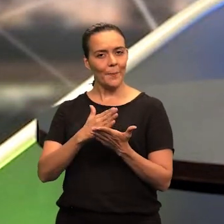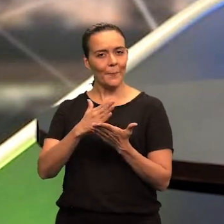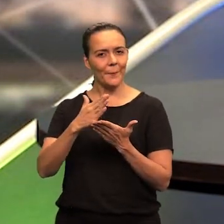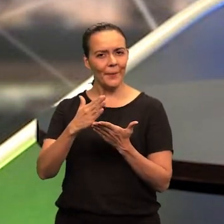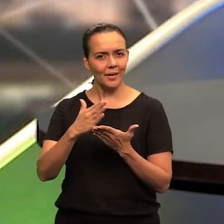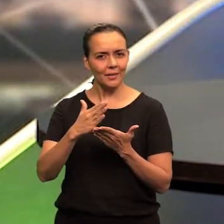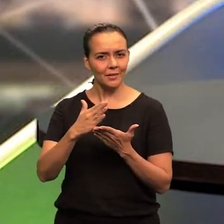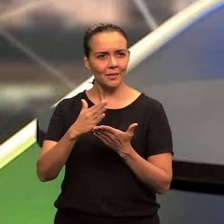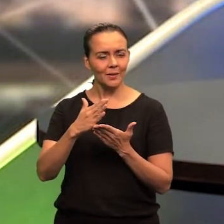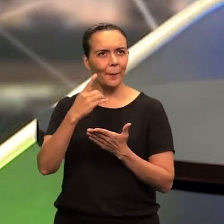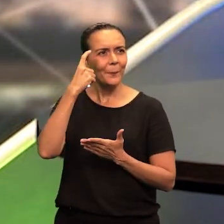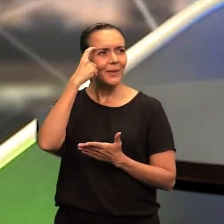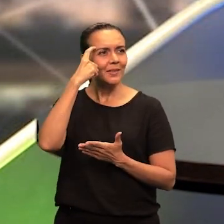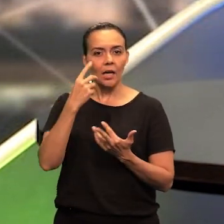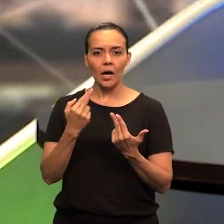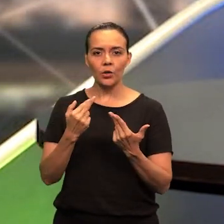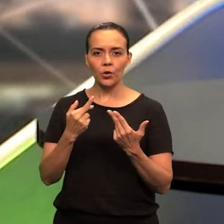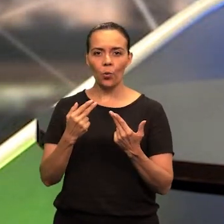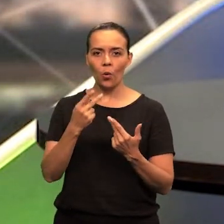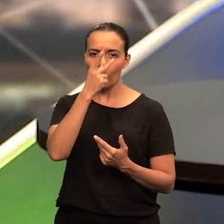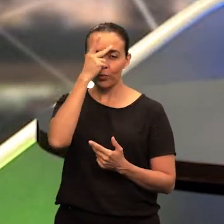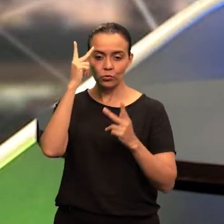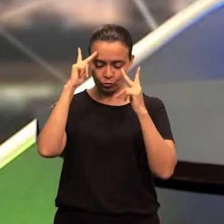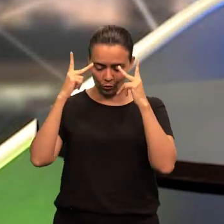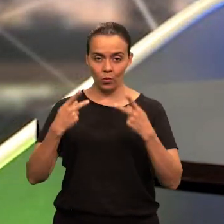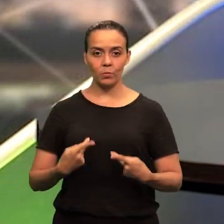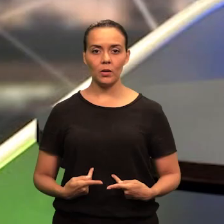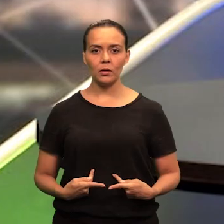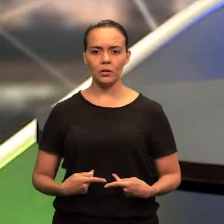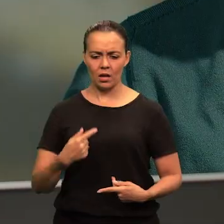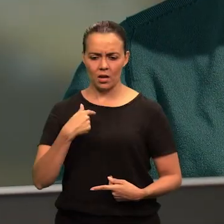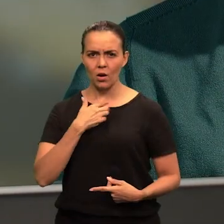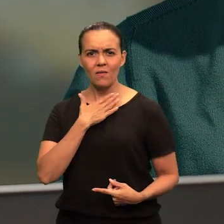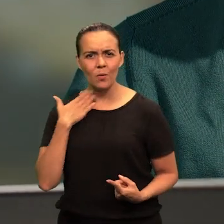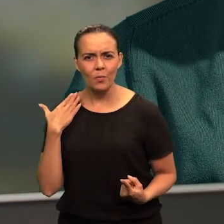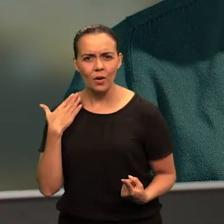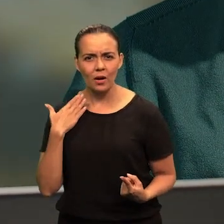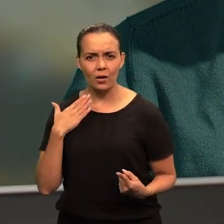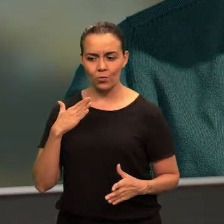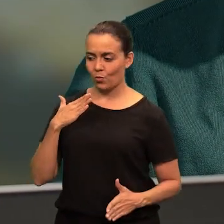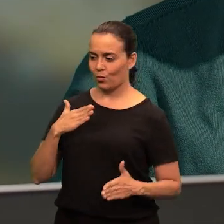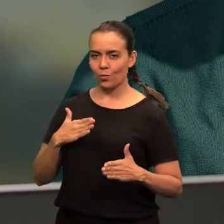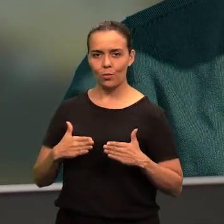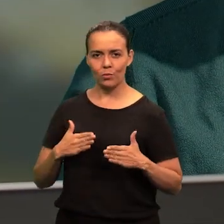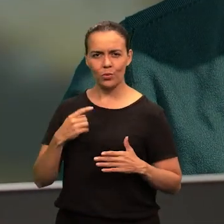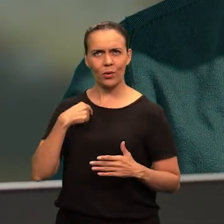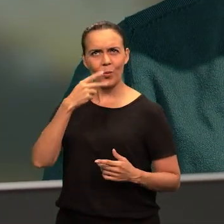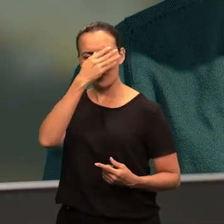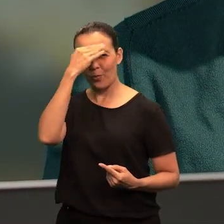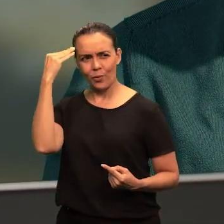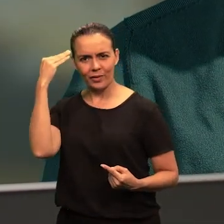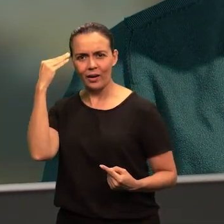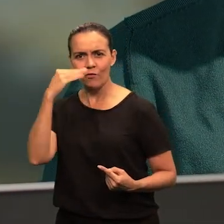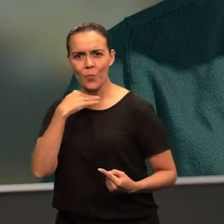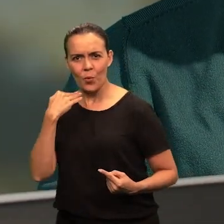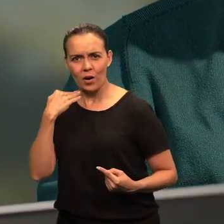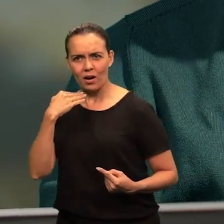até hoje, típicas de humanos. Quem eu sou? Quanto tempo eu tenho de vida? Por que eu tenho essa existência e não outra?